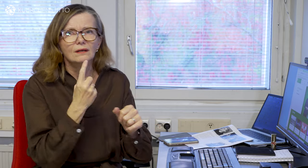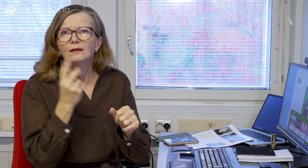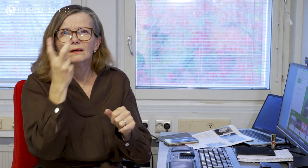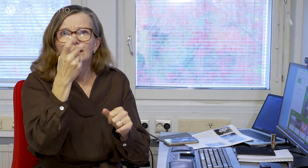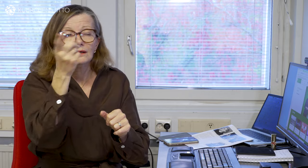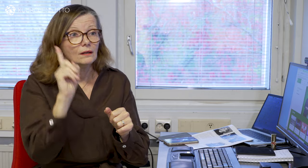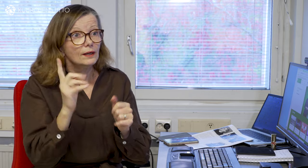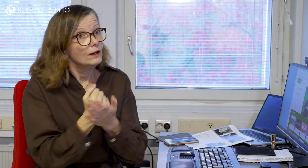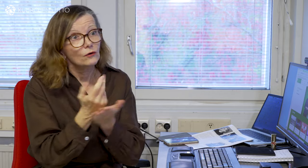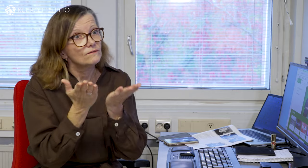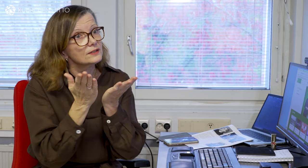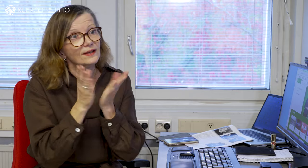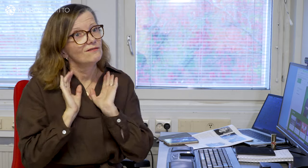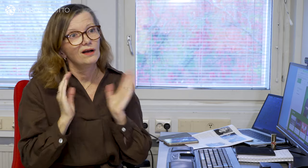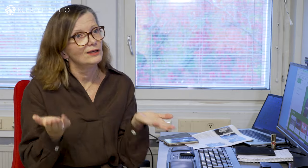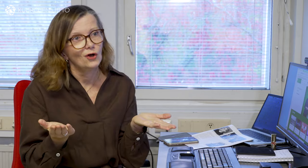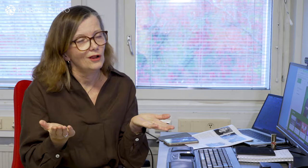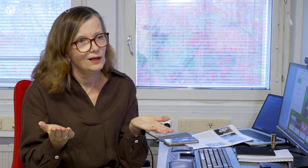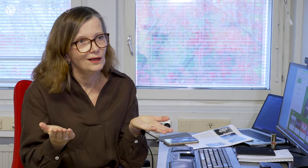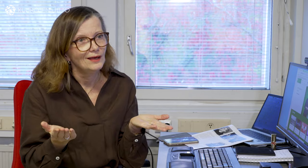Esikuvia ei silloin ollut.